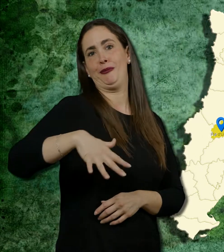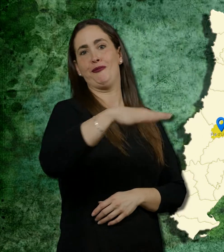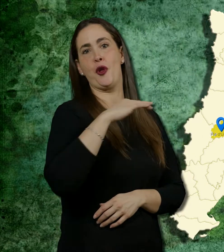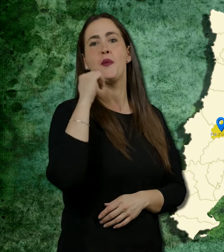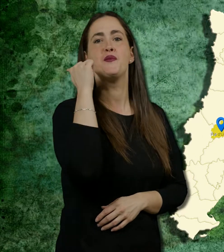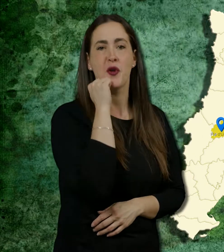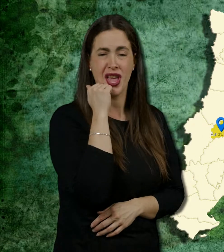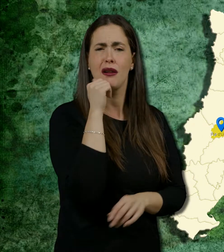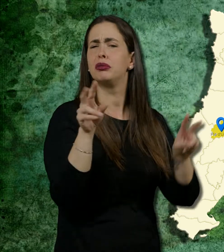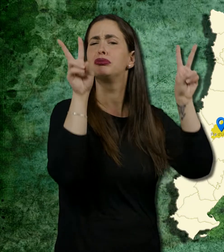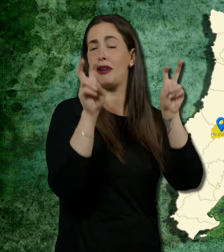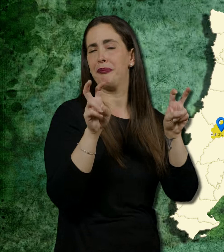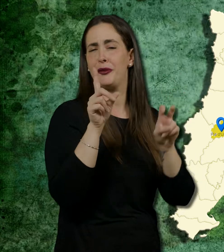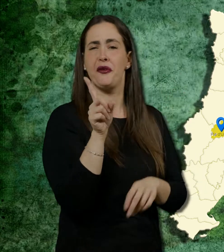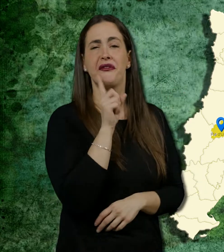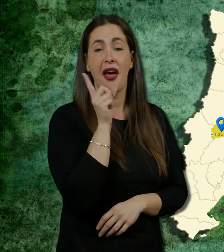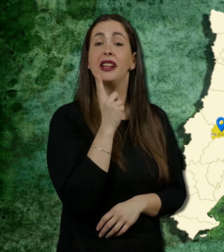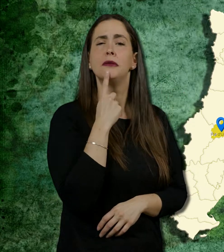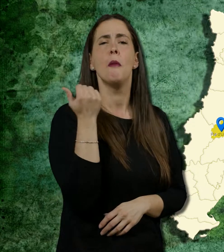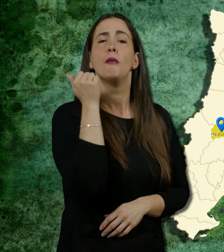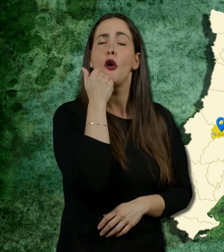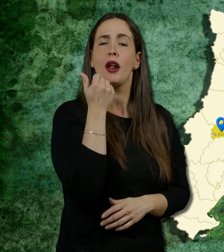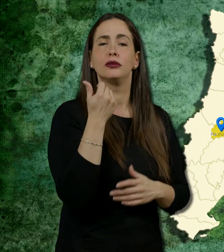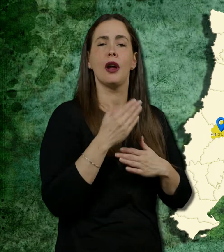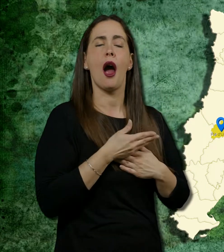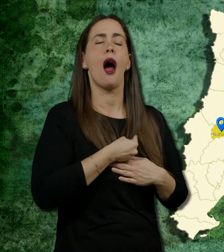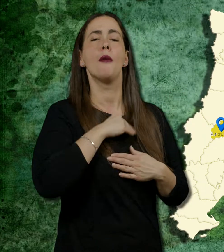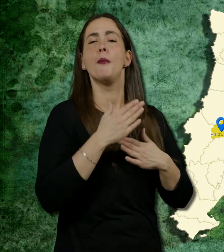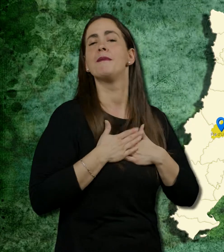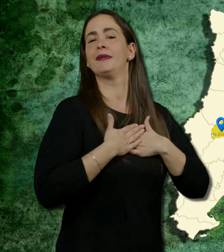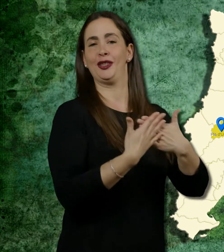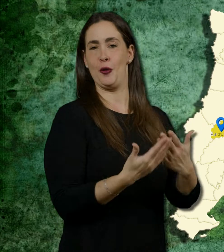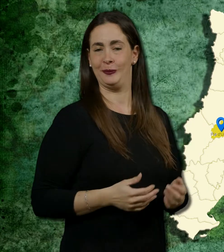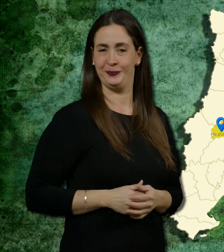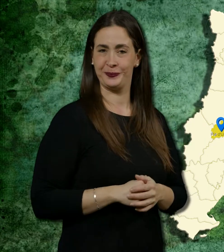“Mollerussa, mon amour”.